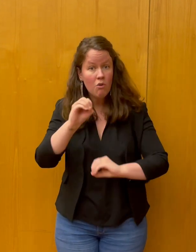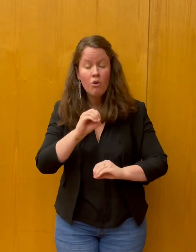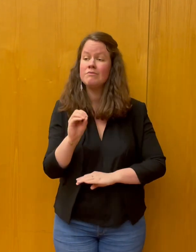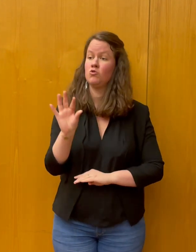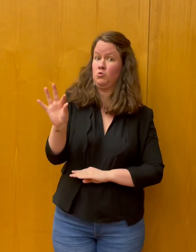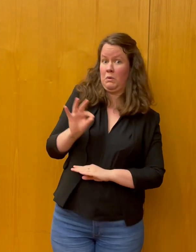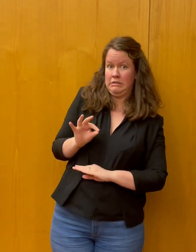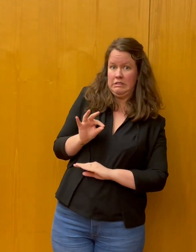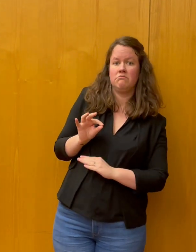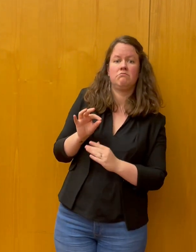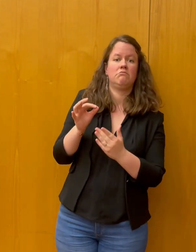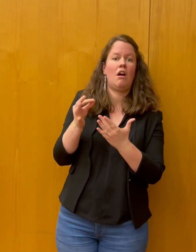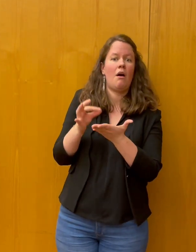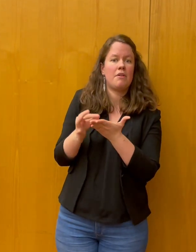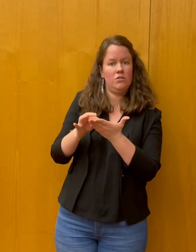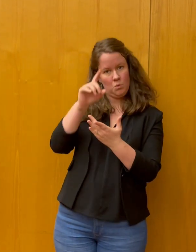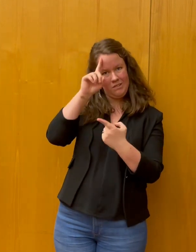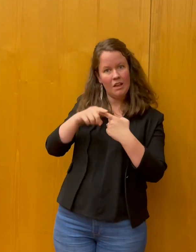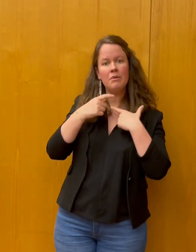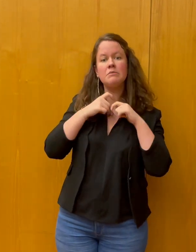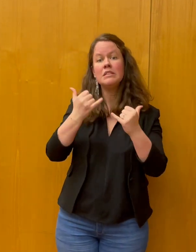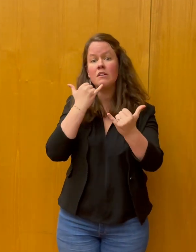son appel, sans se demander si c’est un appel personnel, si c’est un appel vers une entreprise,